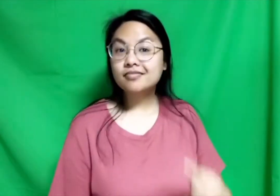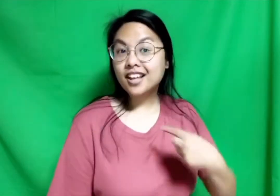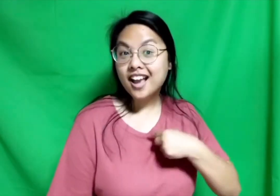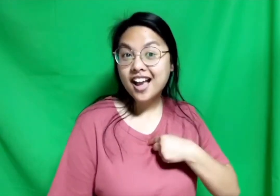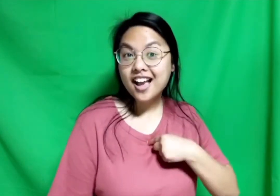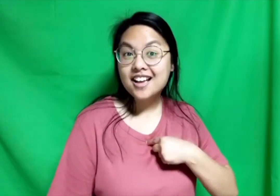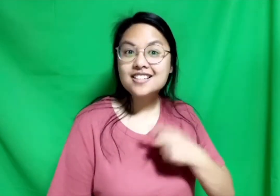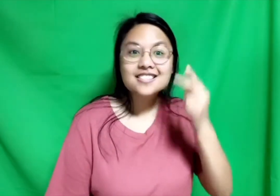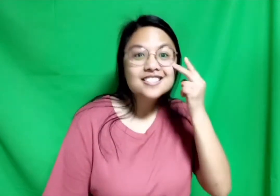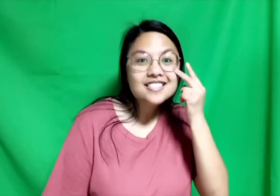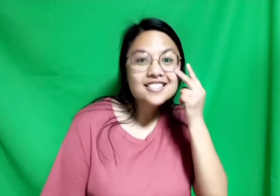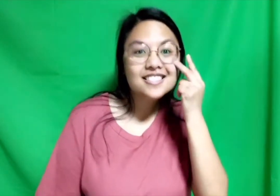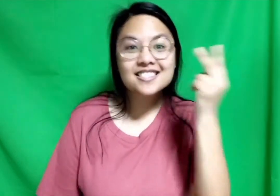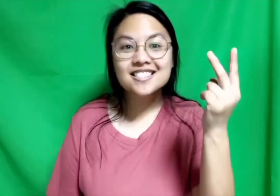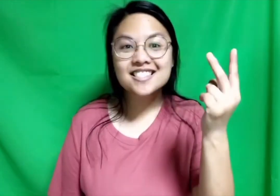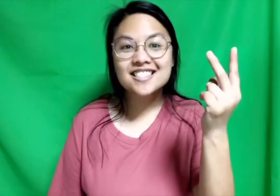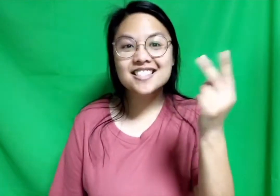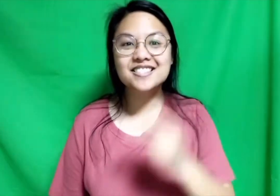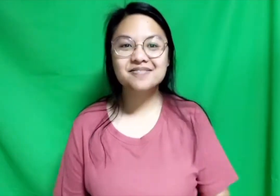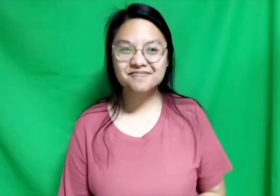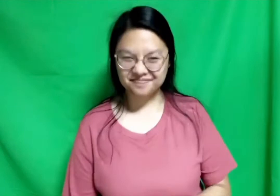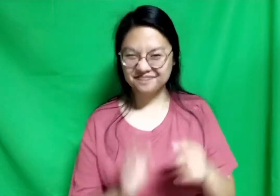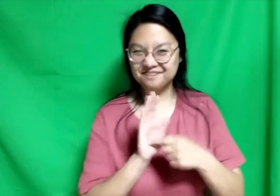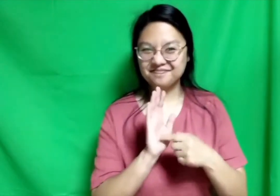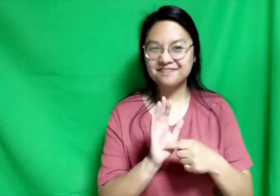I SEE I will give you an example.